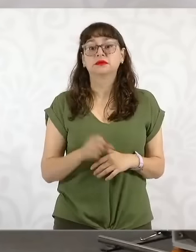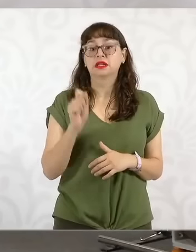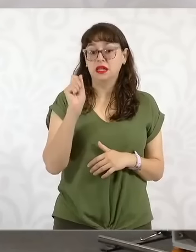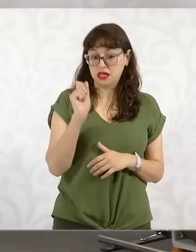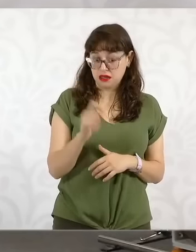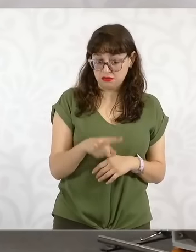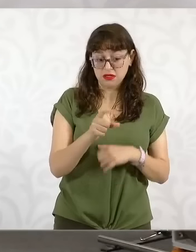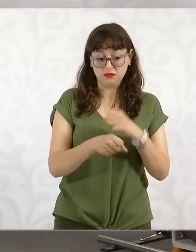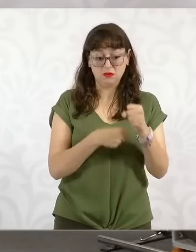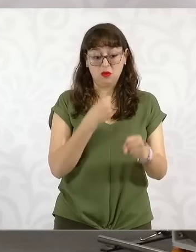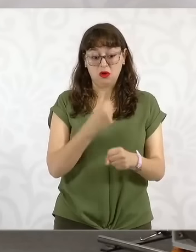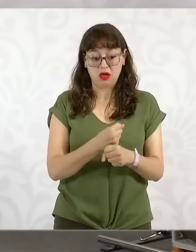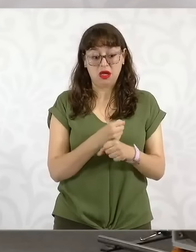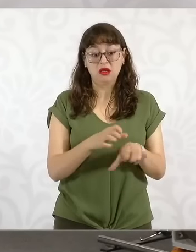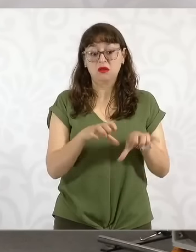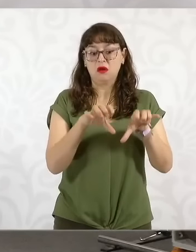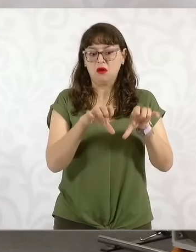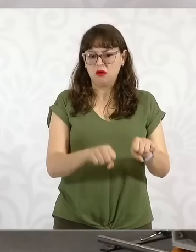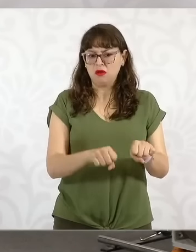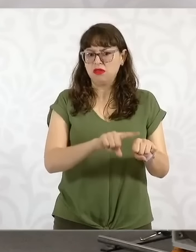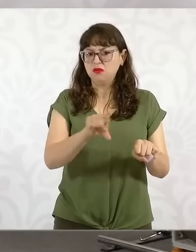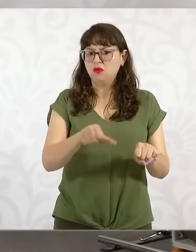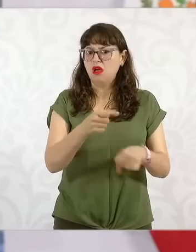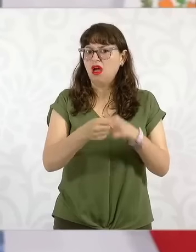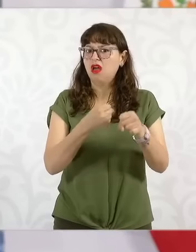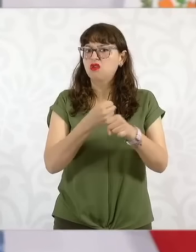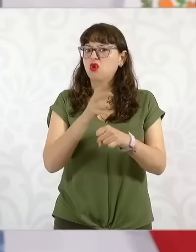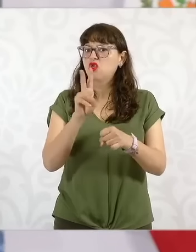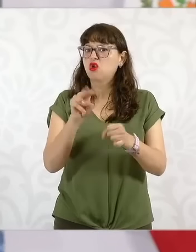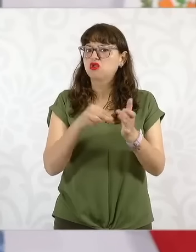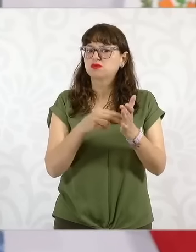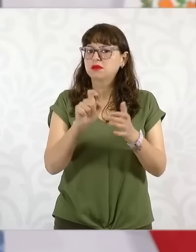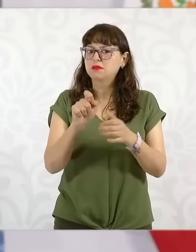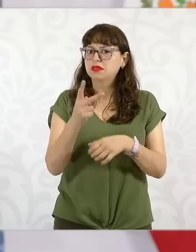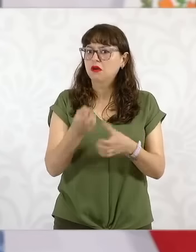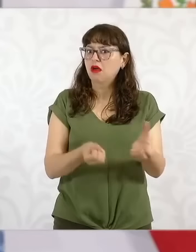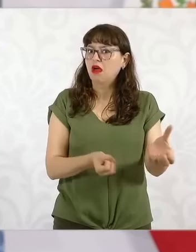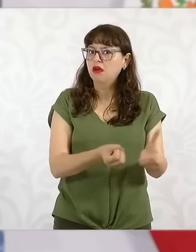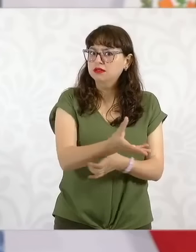posteriormente obtuvieron su libertad en 2022, las investigaciones permitieron identificar nuevamente